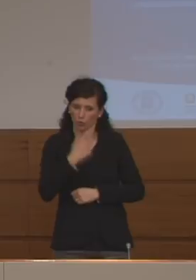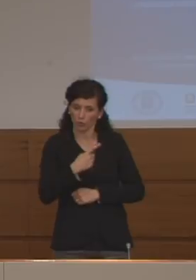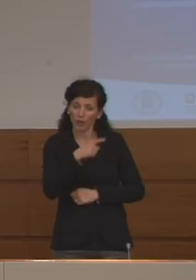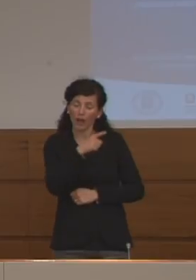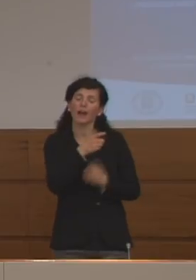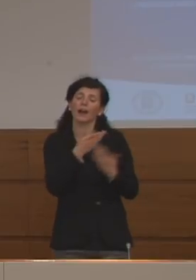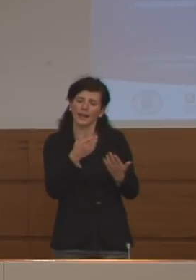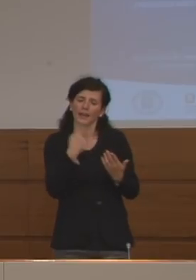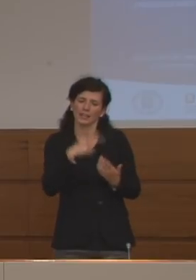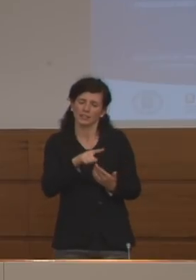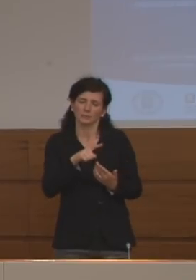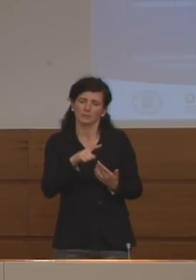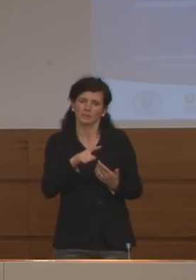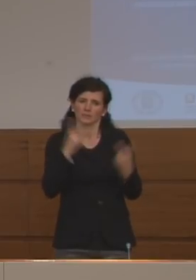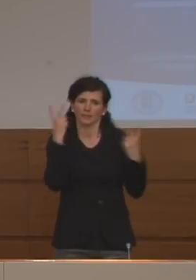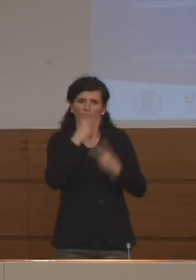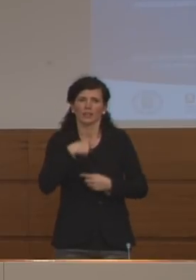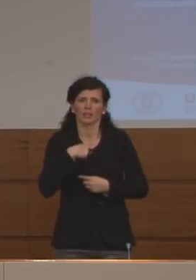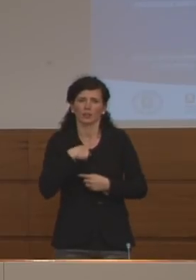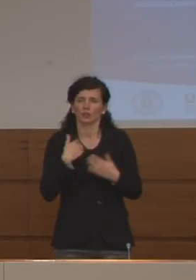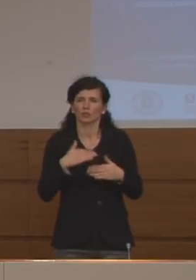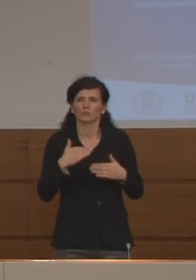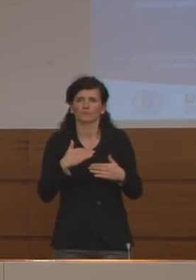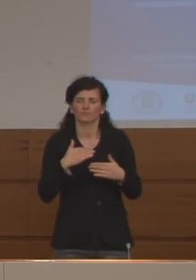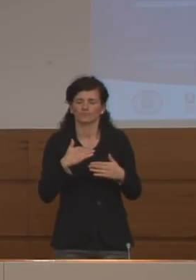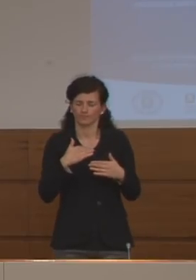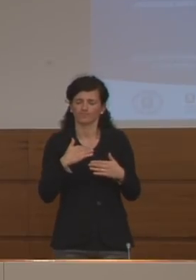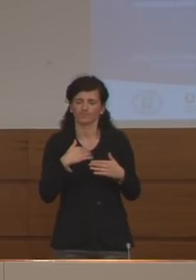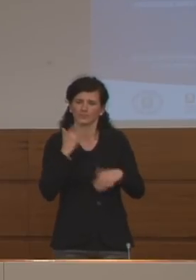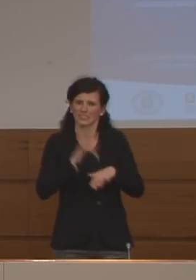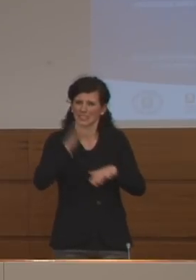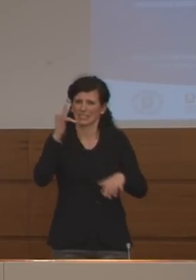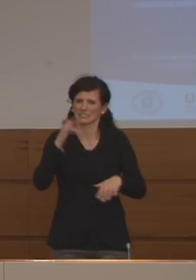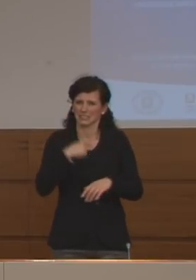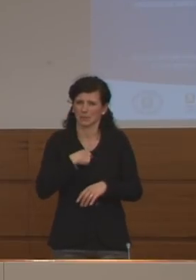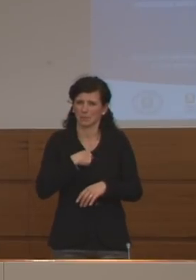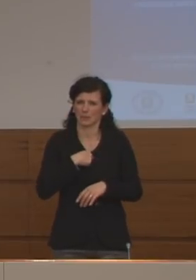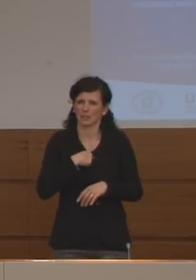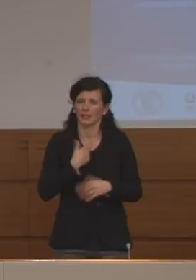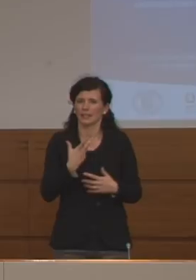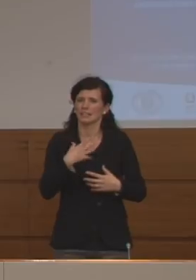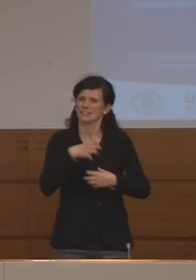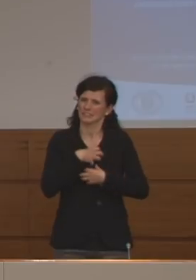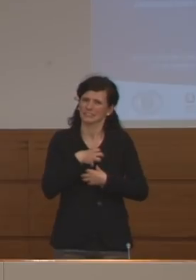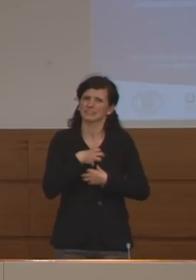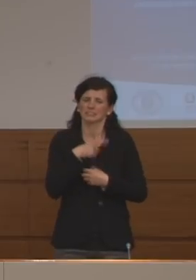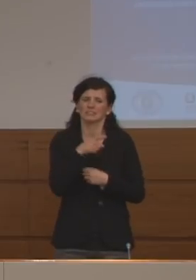particolarmente sensibile, chi mi è particolarmente caro. Proprio per il